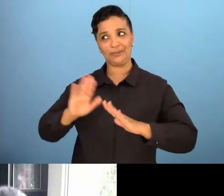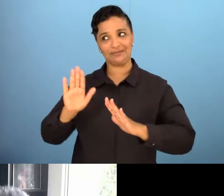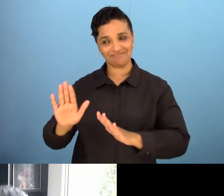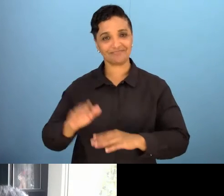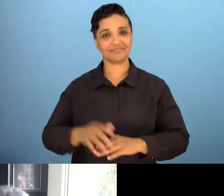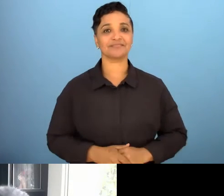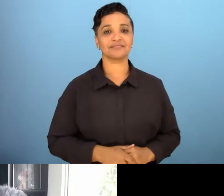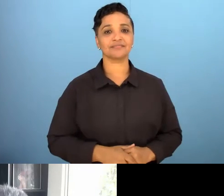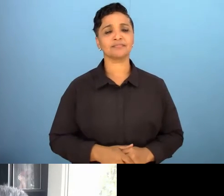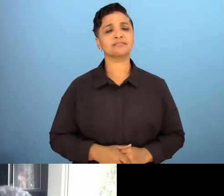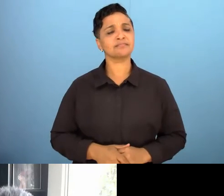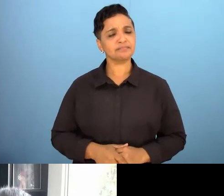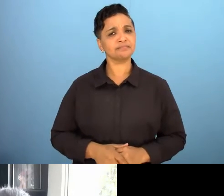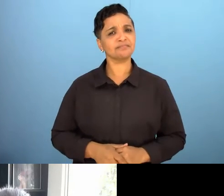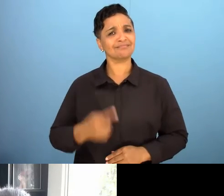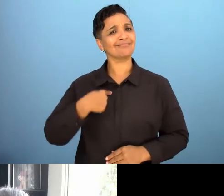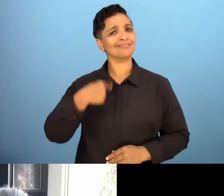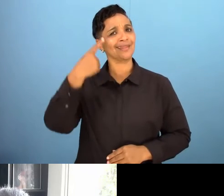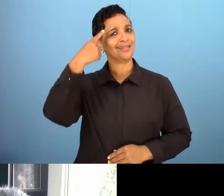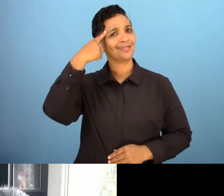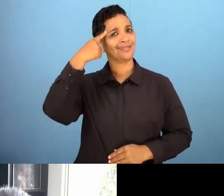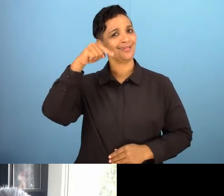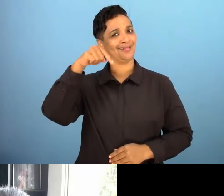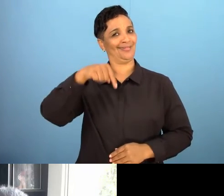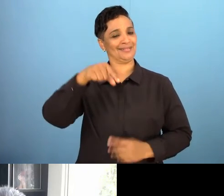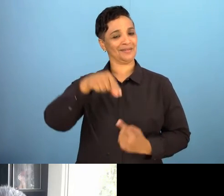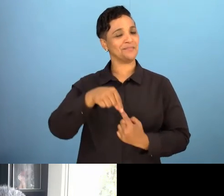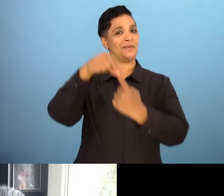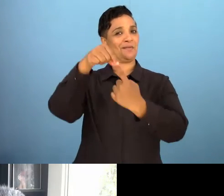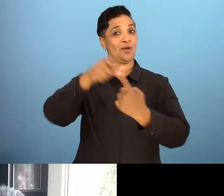Gracias por su paciencia.